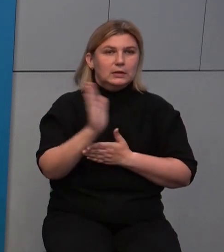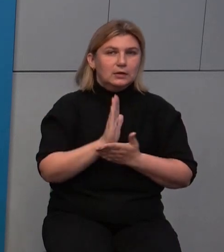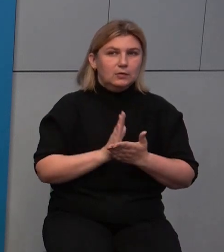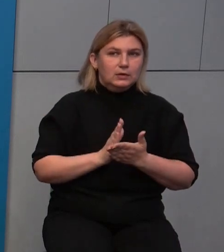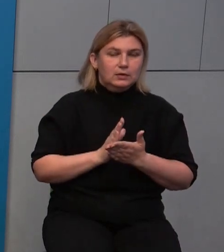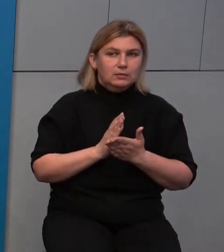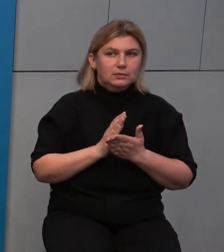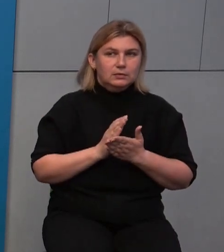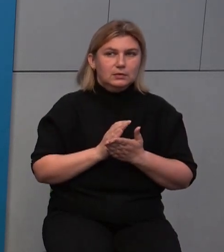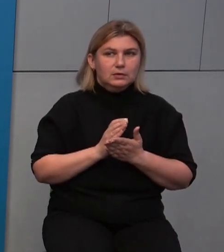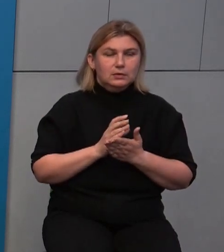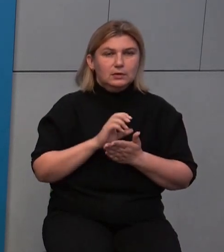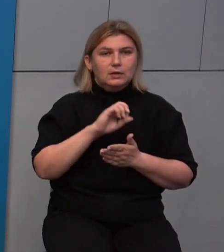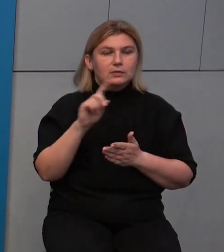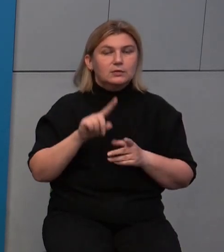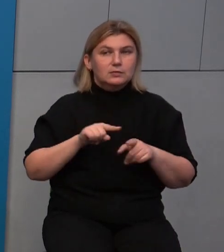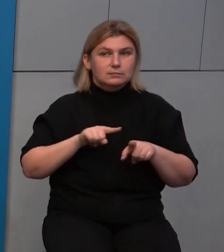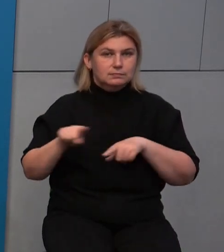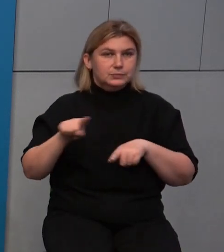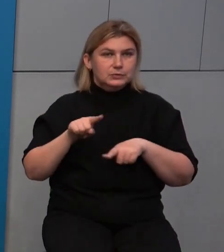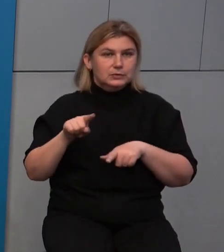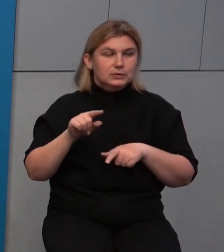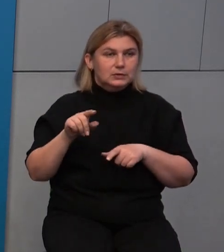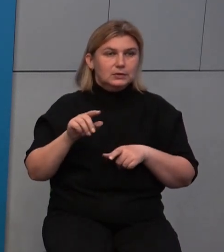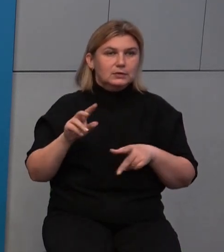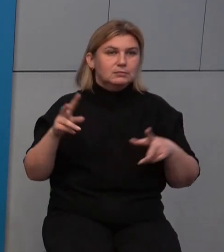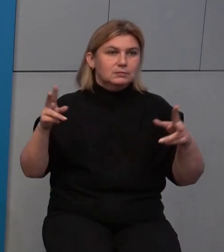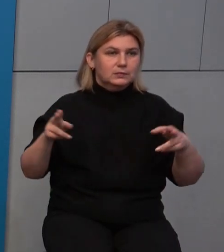niż wyznaczały to ramy ówczesnej geografii.